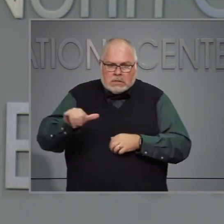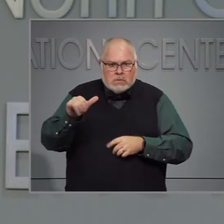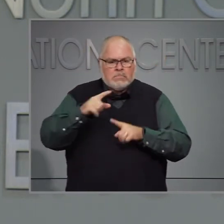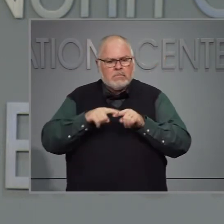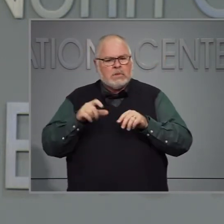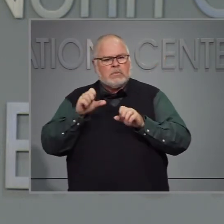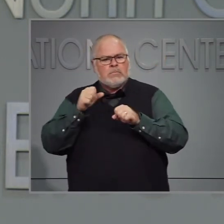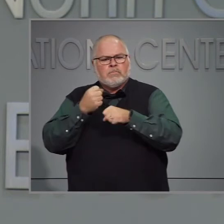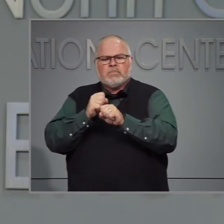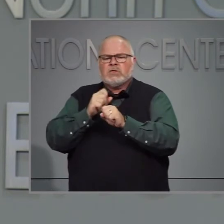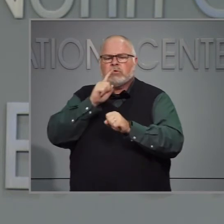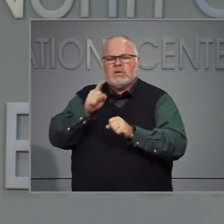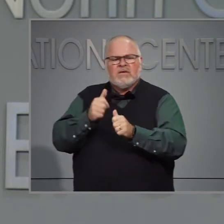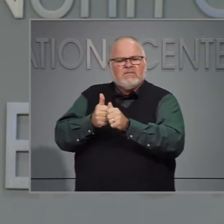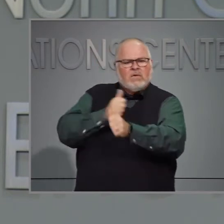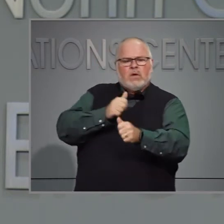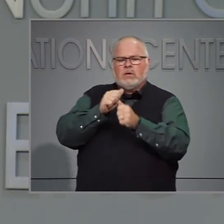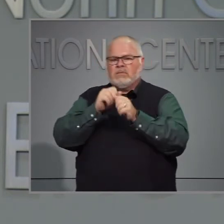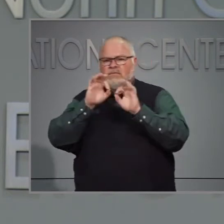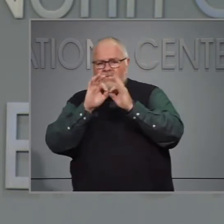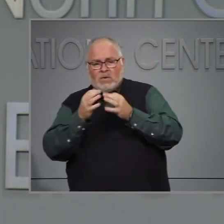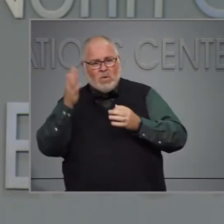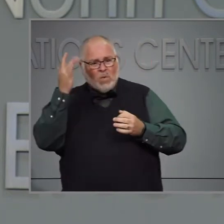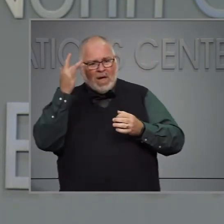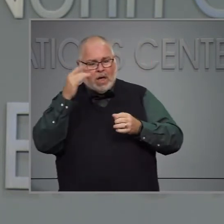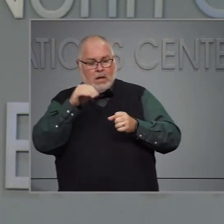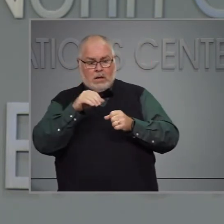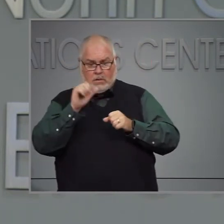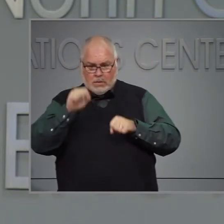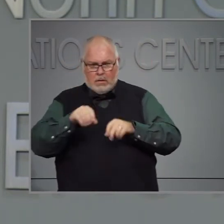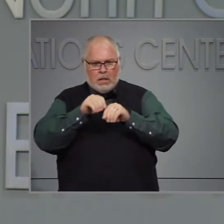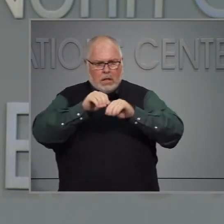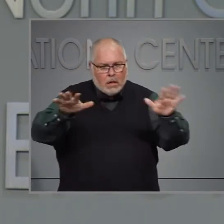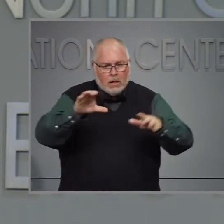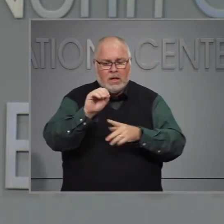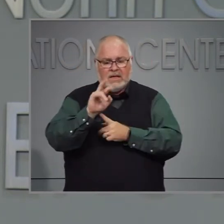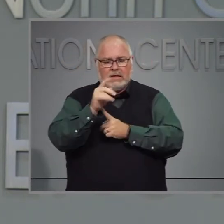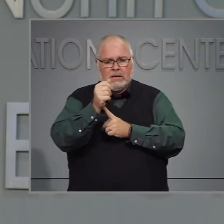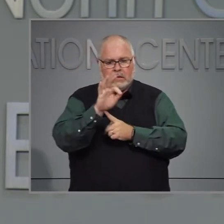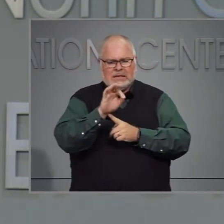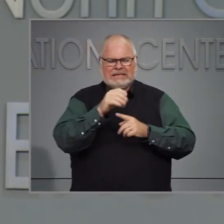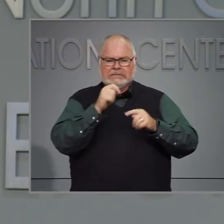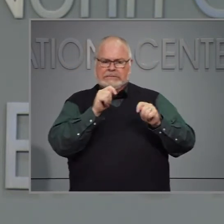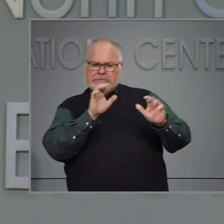los de primera línea para evitar el contacto directo con sus familias debido que han